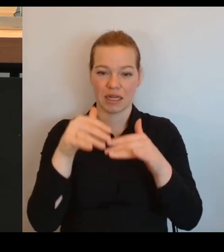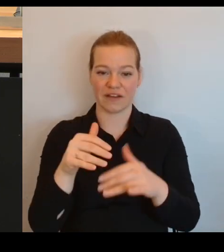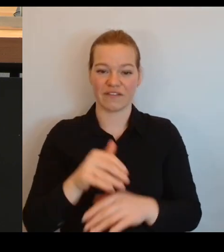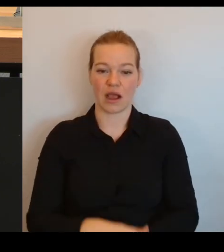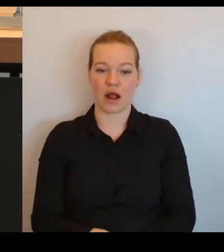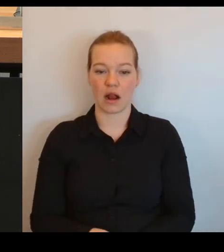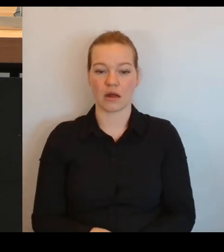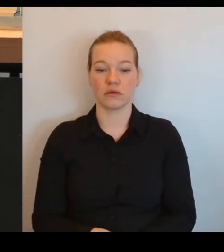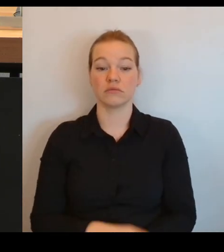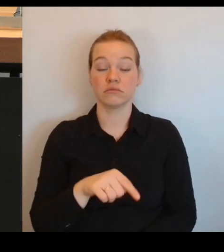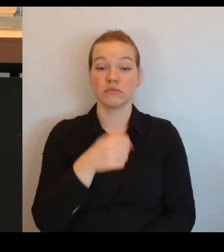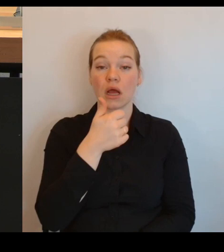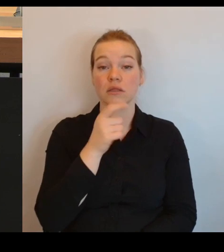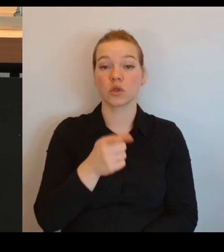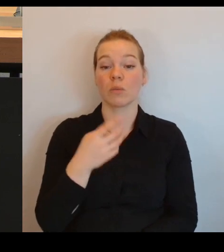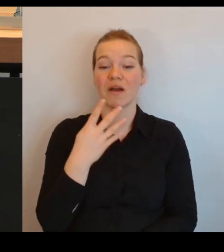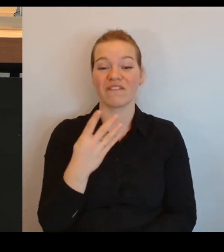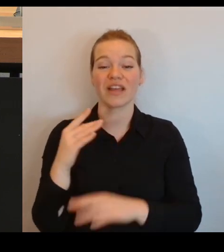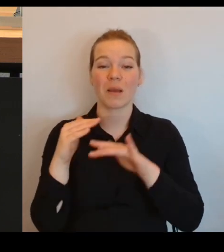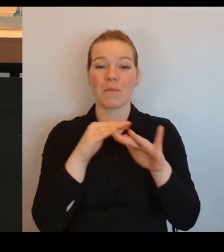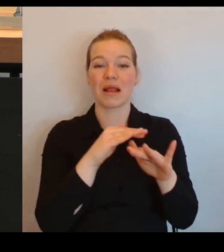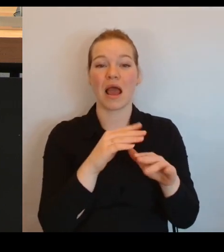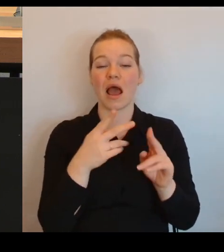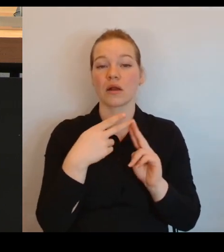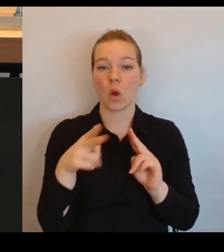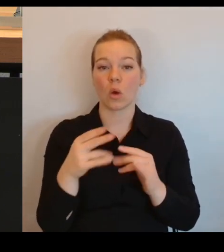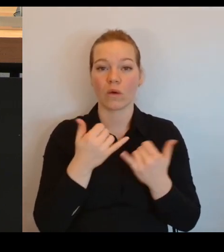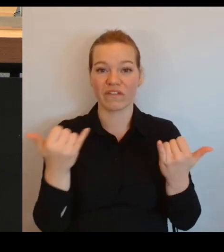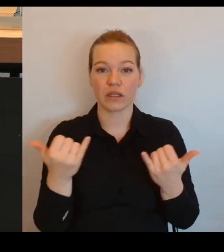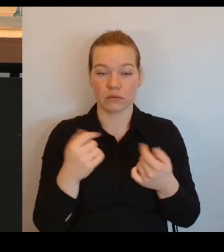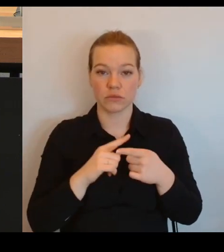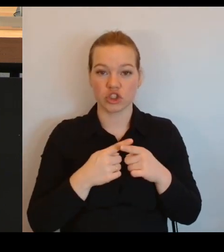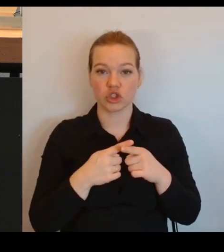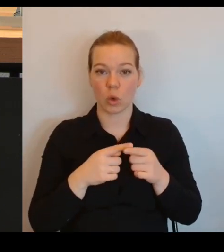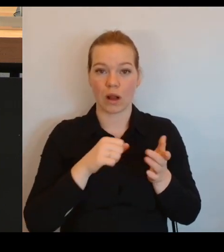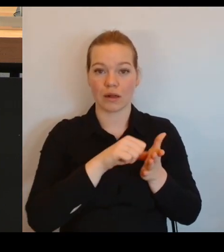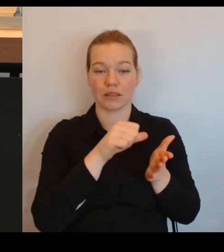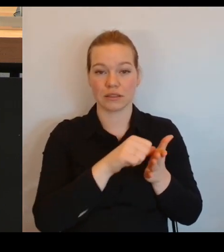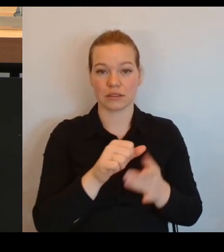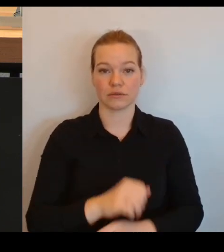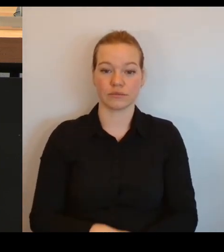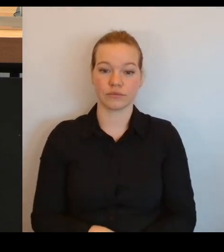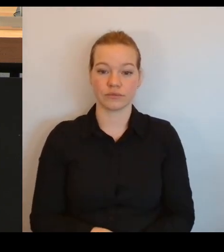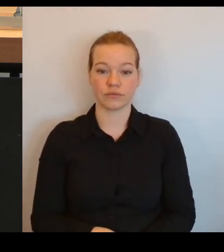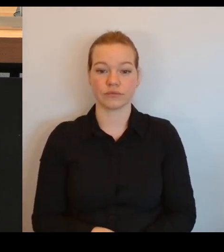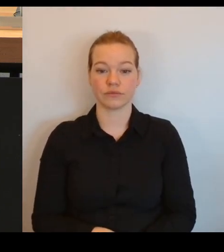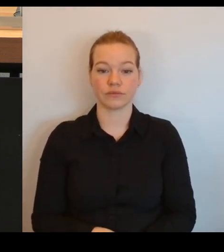Die wird mit Eigenkapital ausgestattet und vorzugsweise von der IBB, einer landeseigenen Bank finanziert.